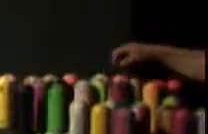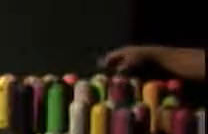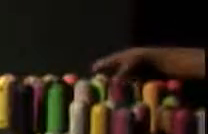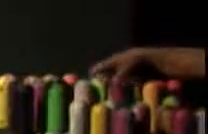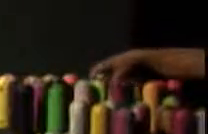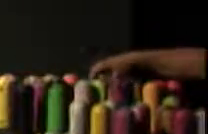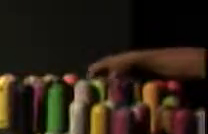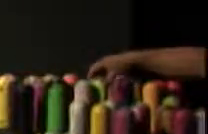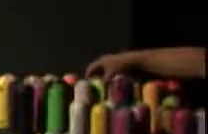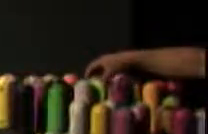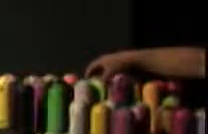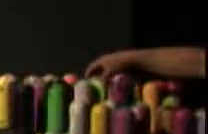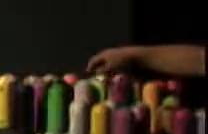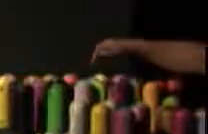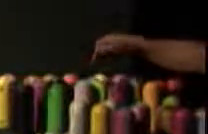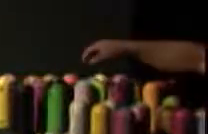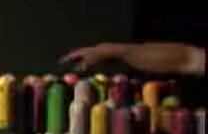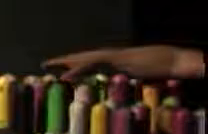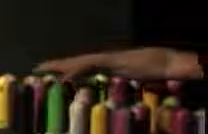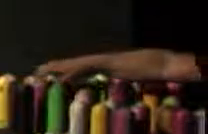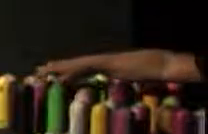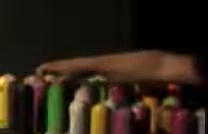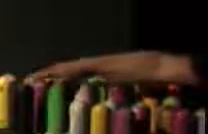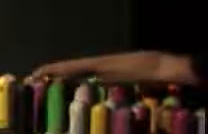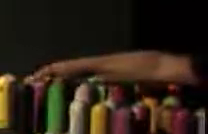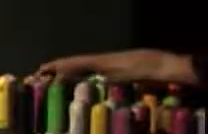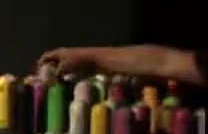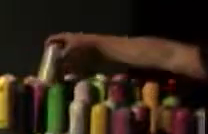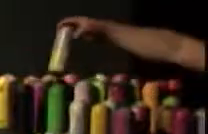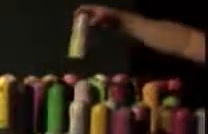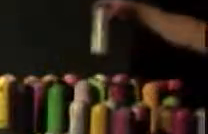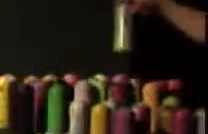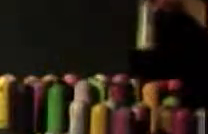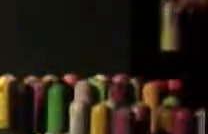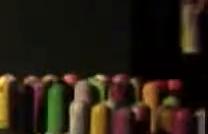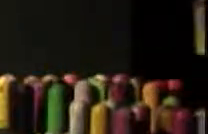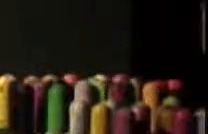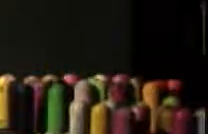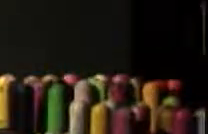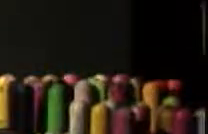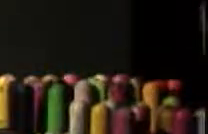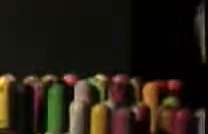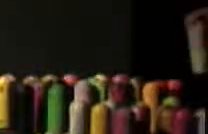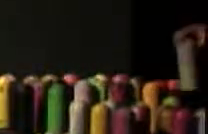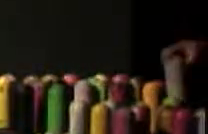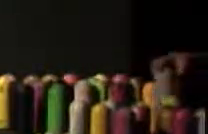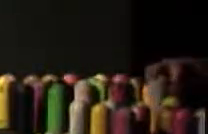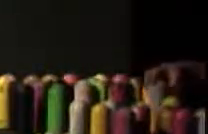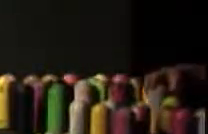os pais permitiram que seus filhos o acompanhassem nessa jornada de quase três mil quilômetros até o sul do país.